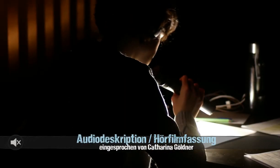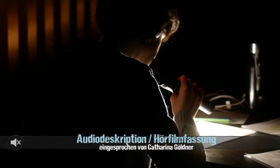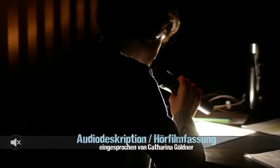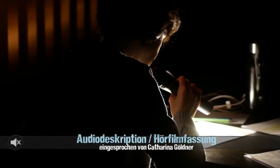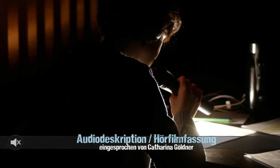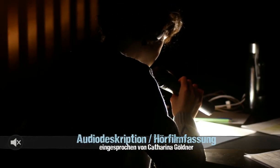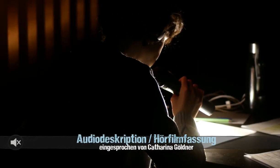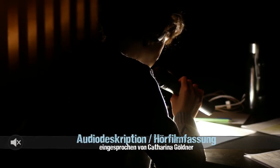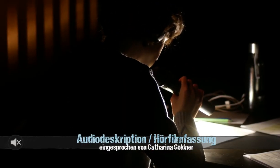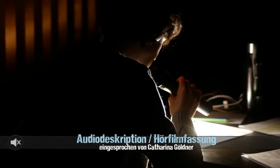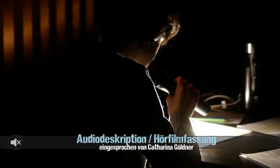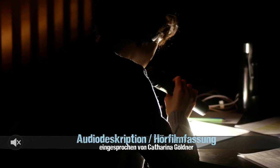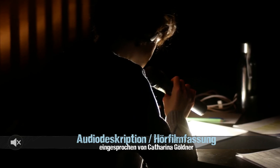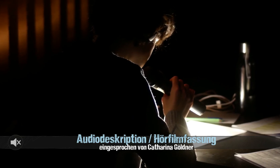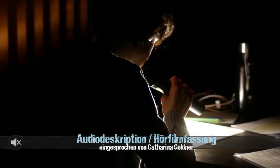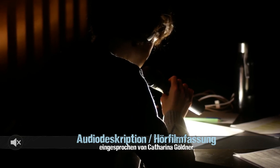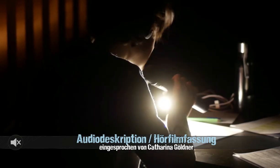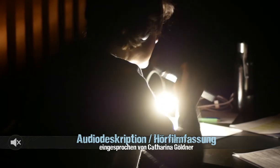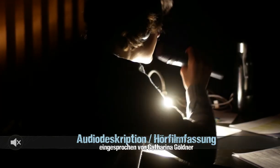(nicht zu verstehen)